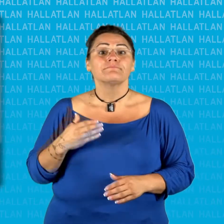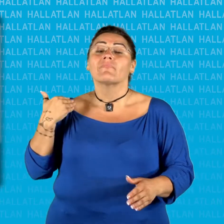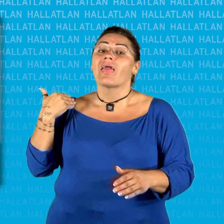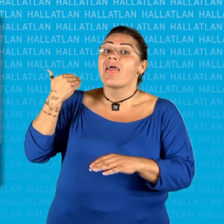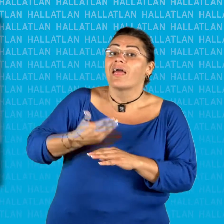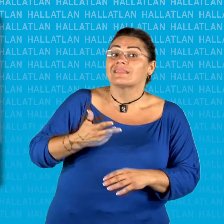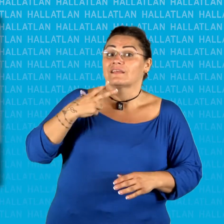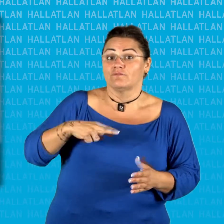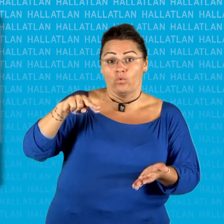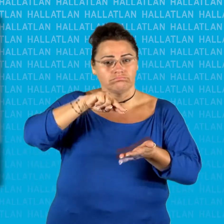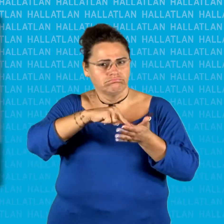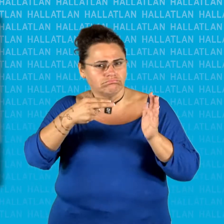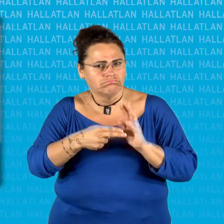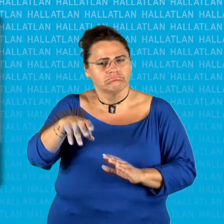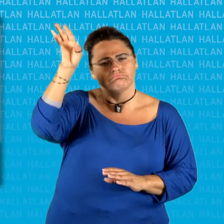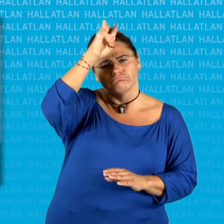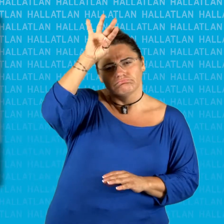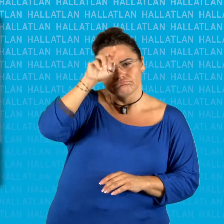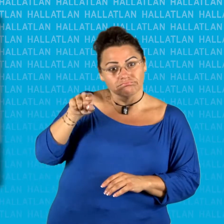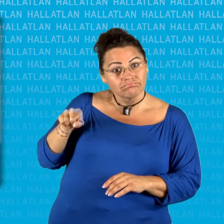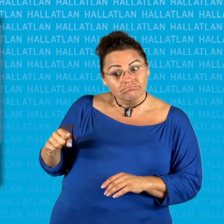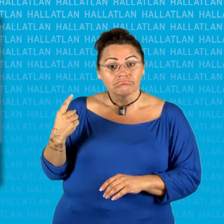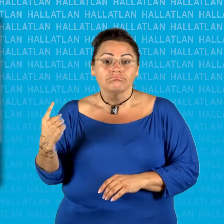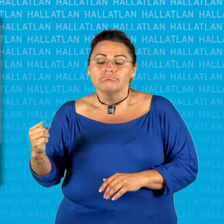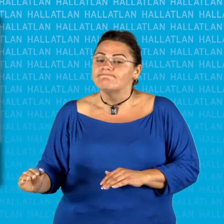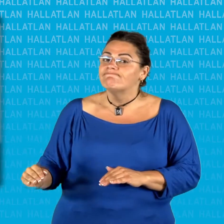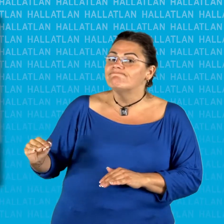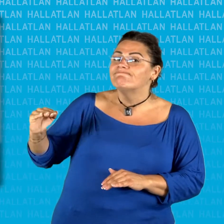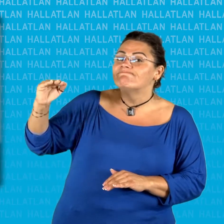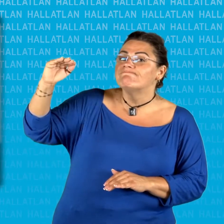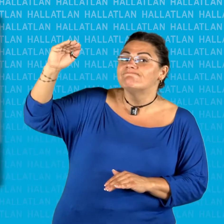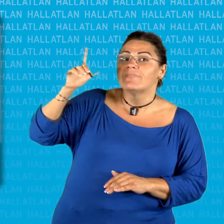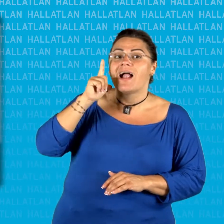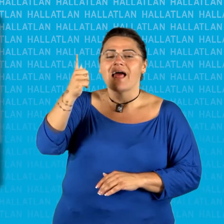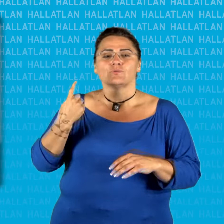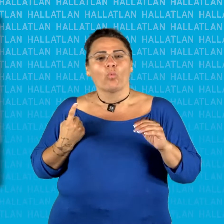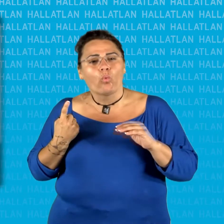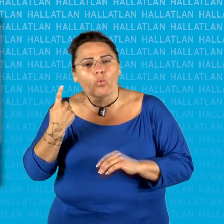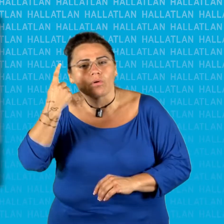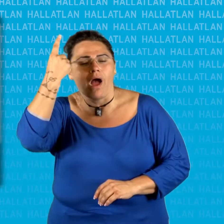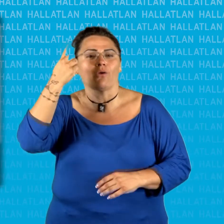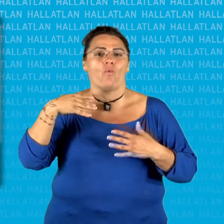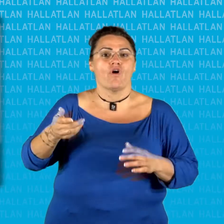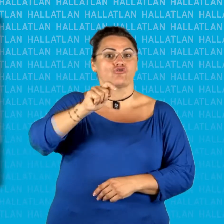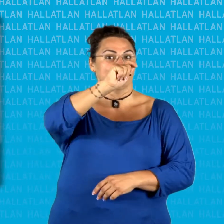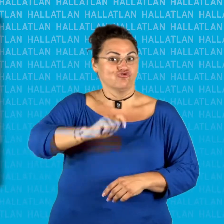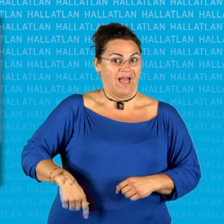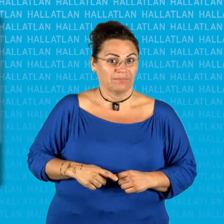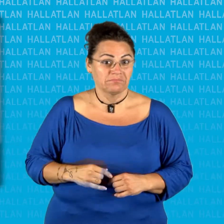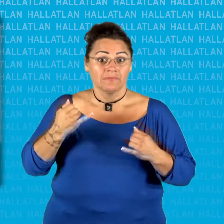Eddig fontolgatta az űrhajós lesz, vagy a sebész,